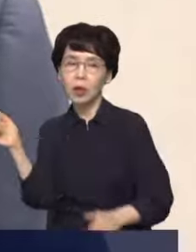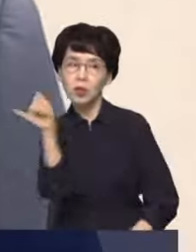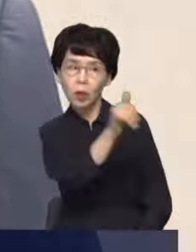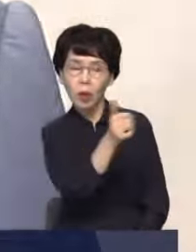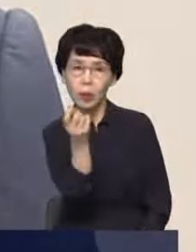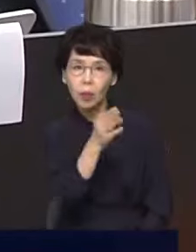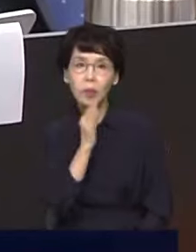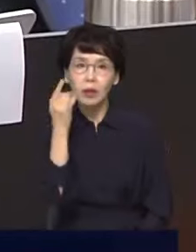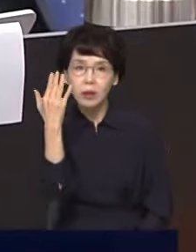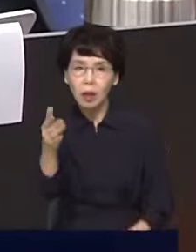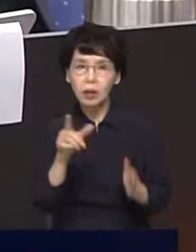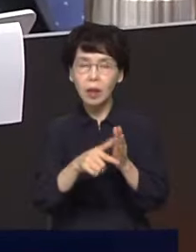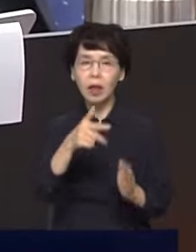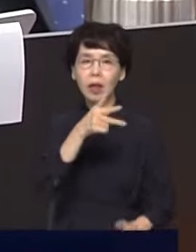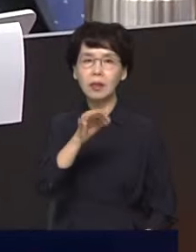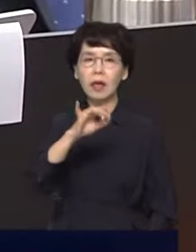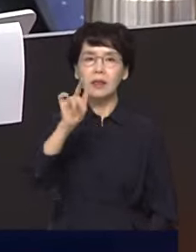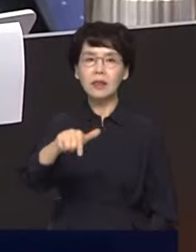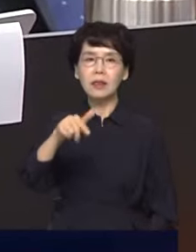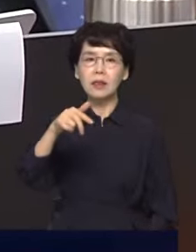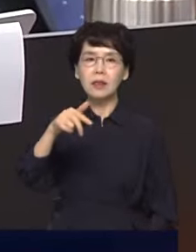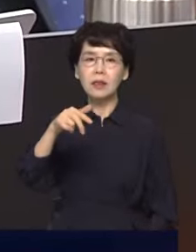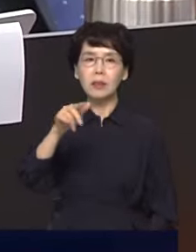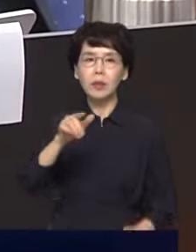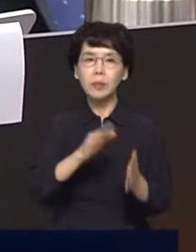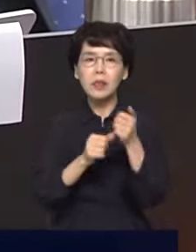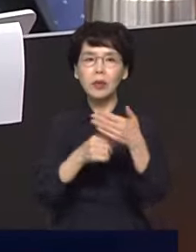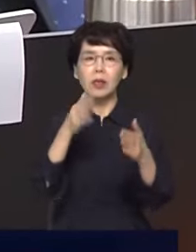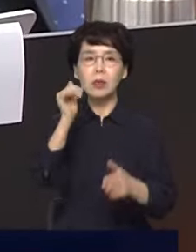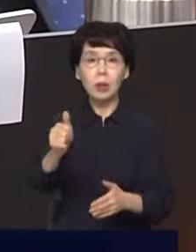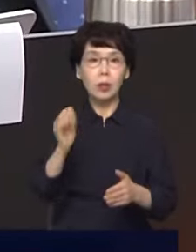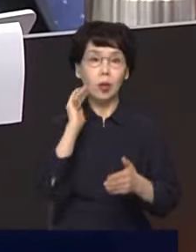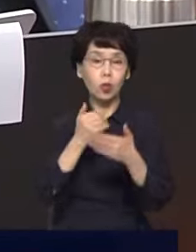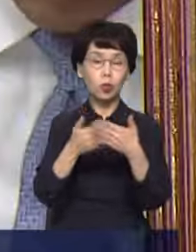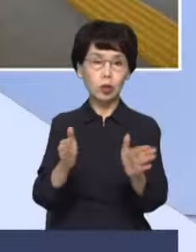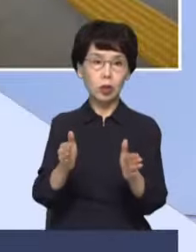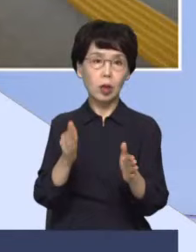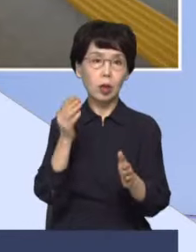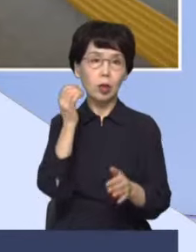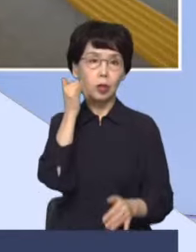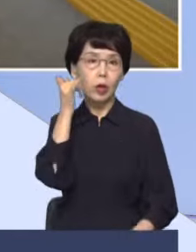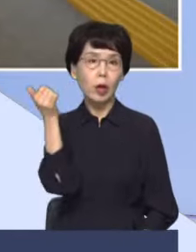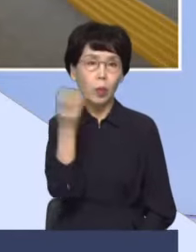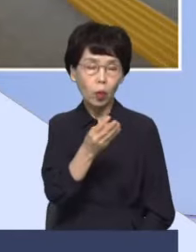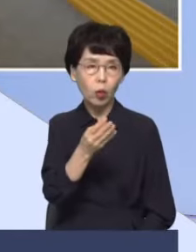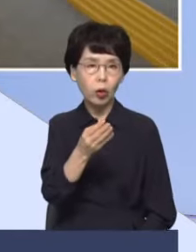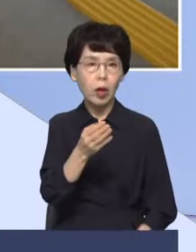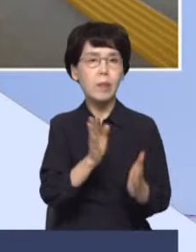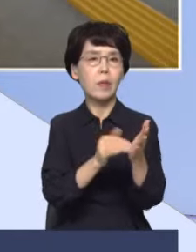번호는 보안 사항이라며 구체적 답변을 피했습니다. (앵커) 그럼 오후에는 어떤 질의가 오갈 것으로 예상되나요?